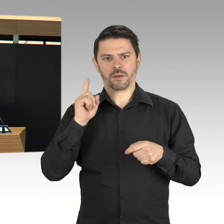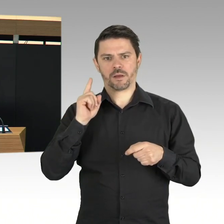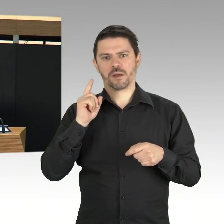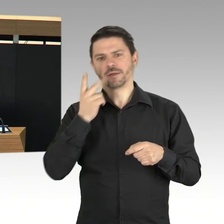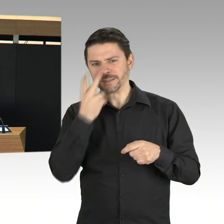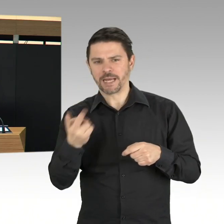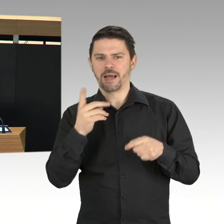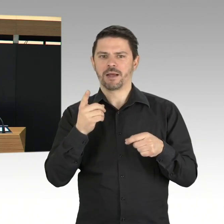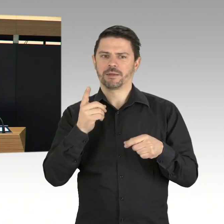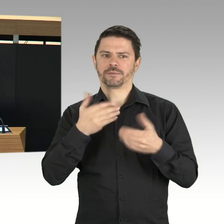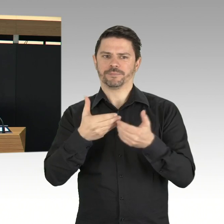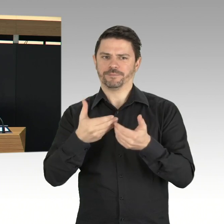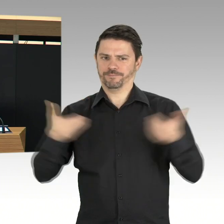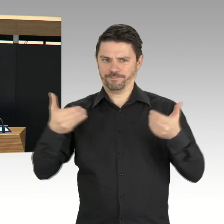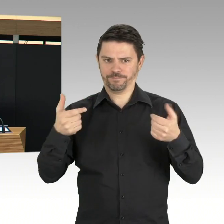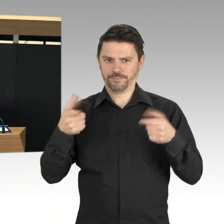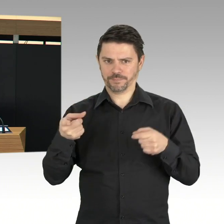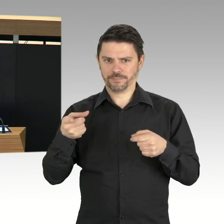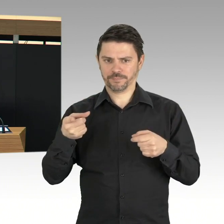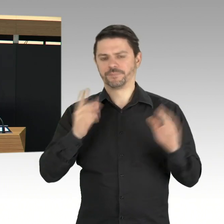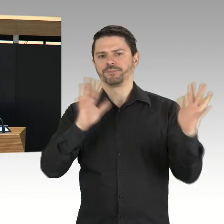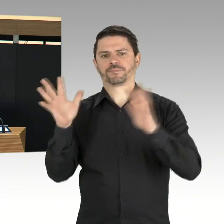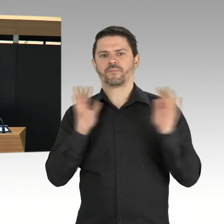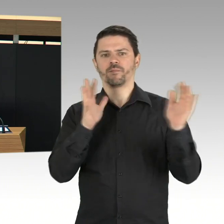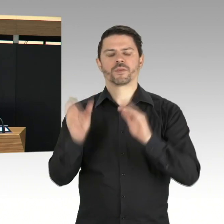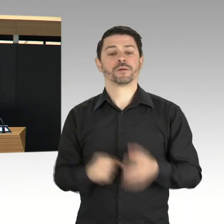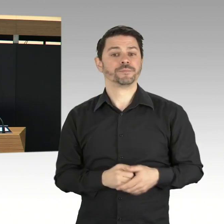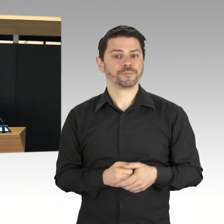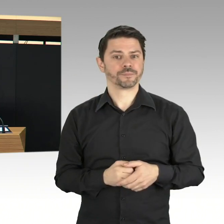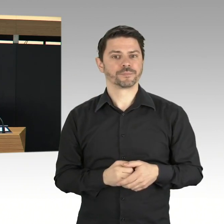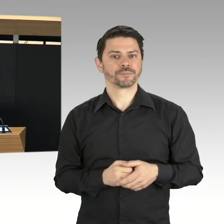eine Härtefallregelung nutzen. Verstöße gegen die Mietendeckel werden von den Behörden